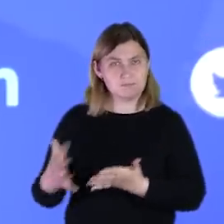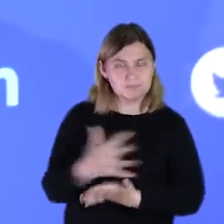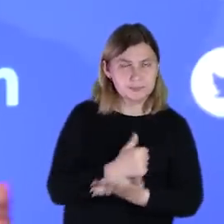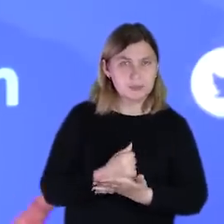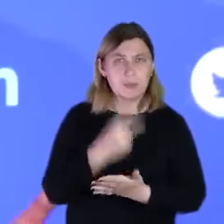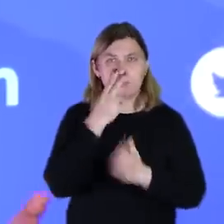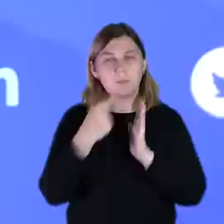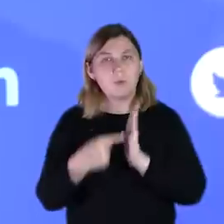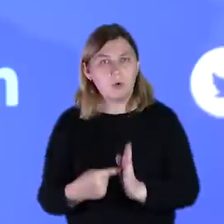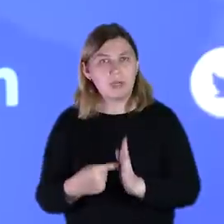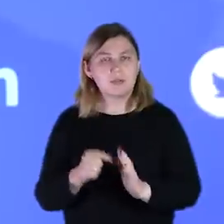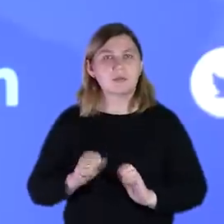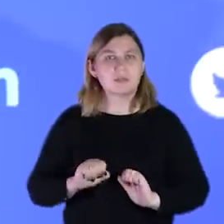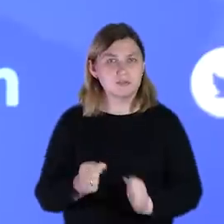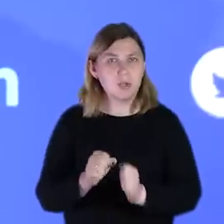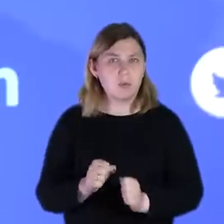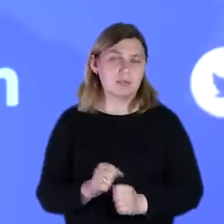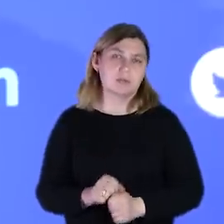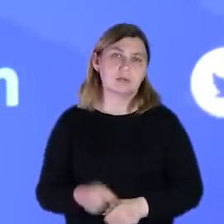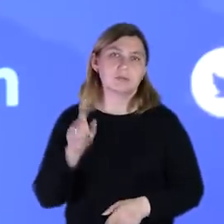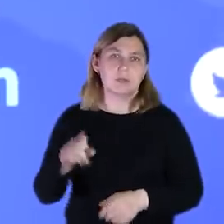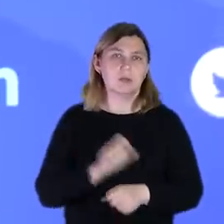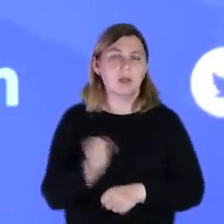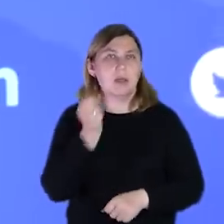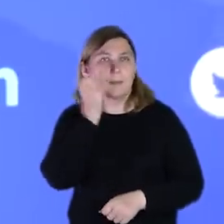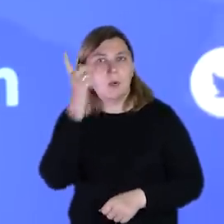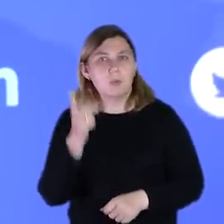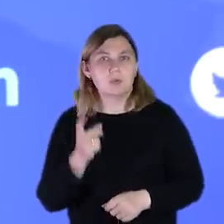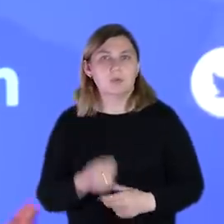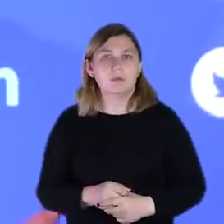ujawnionych tych działań właśnie inspiracyjnych,